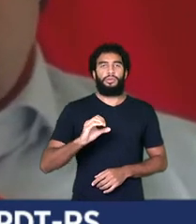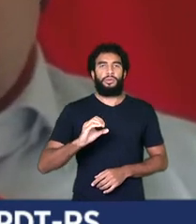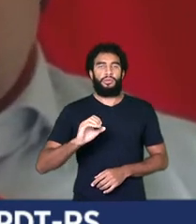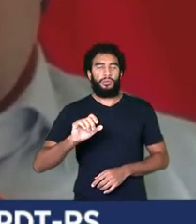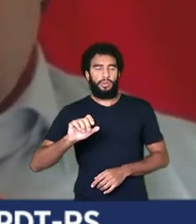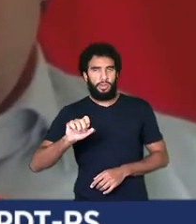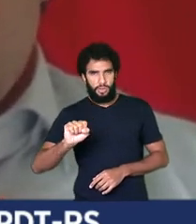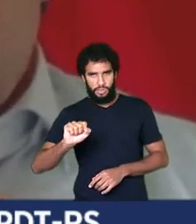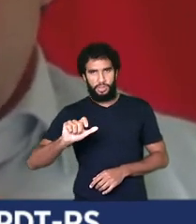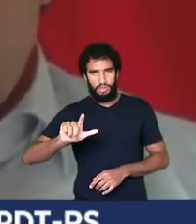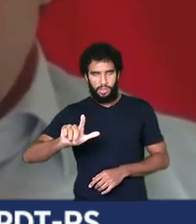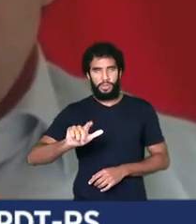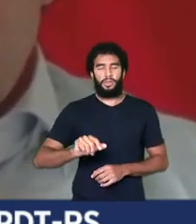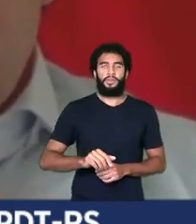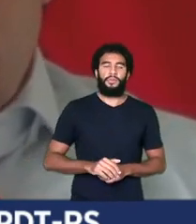MAS NÃO É SÓ A CID. TEM